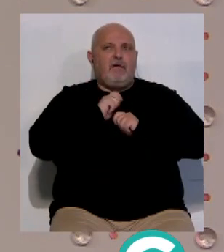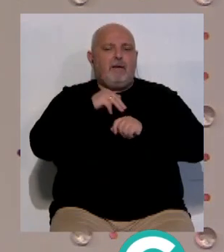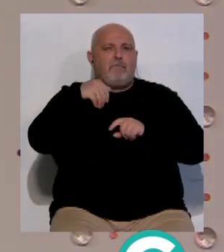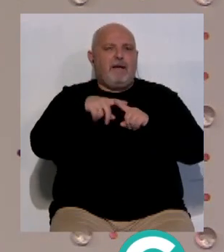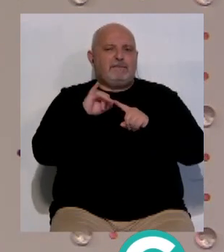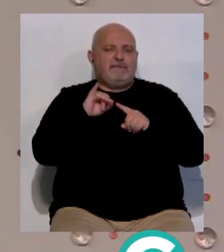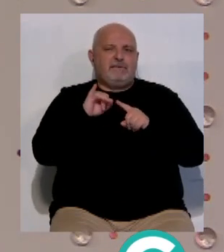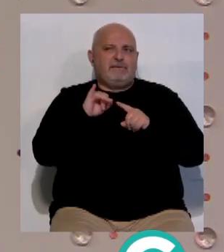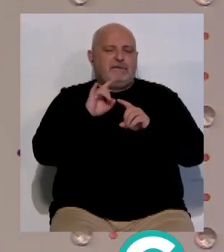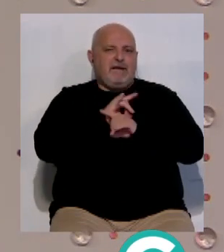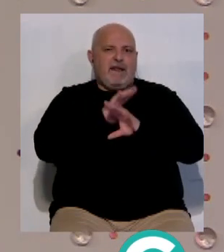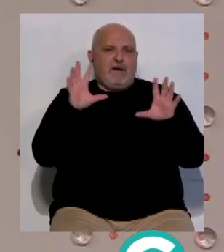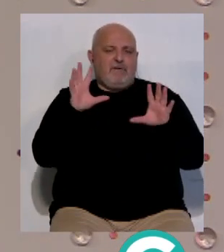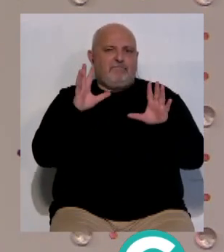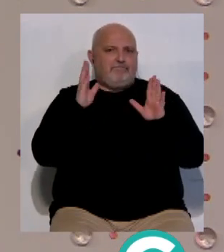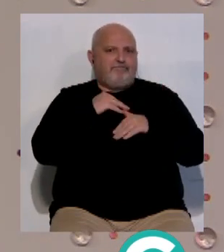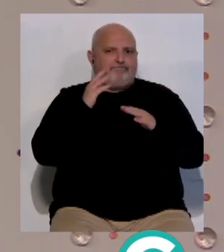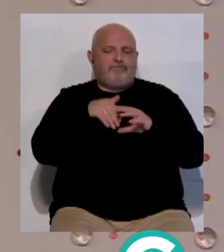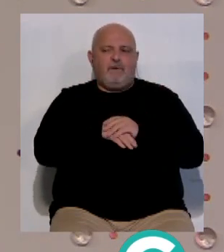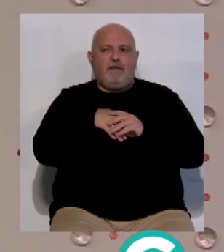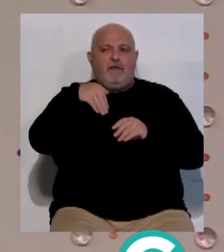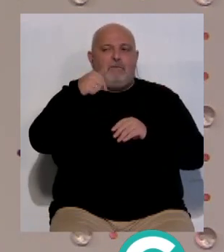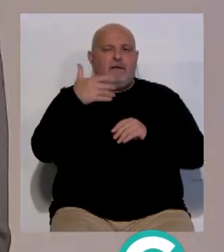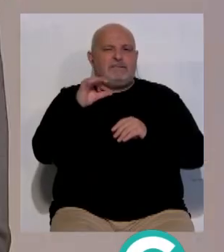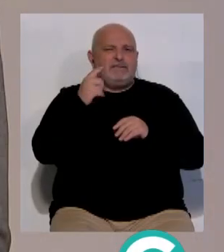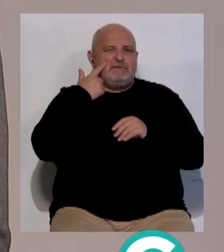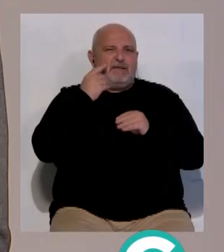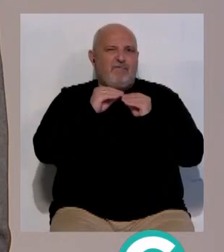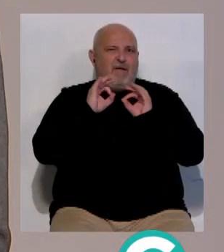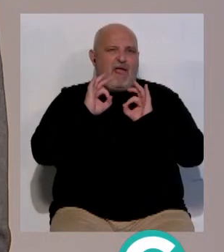que pasa totalmente desapercibido Darwin maí sabemos lo como es porque ya lo sabíamos de